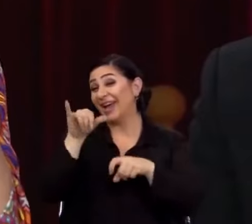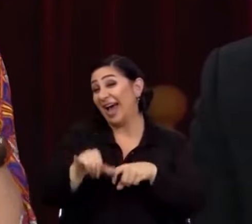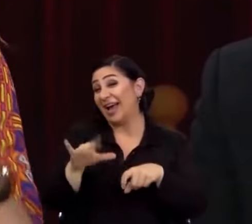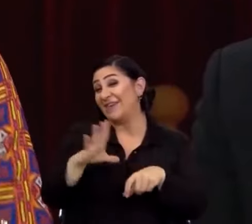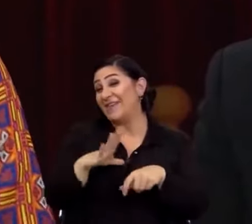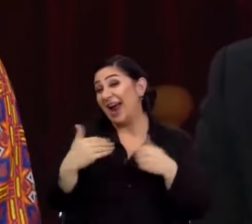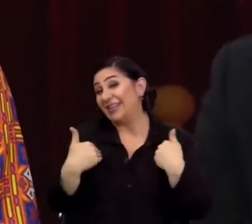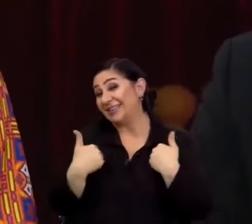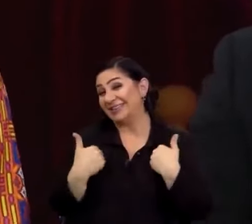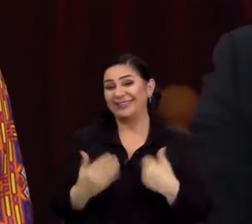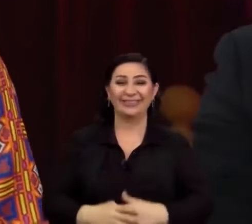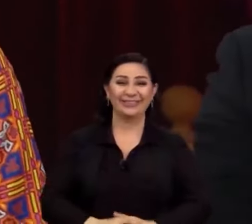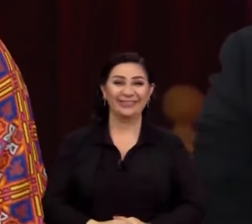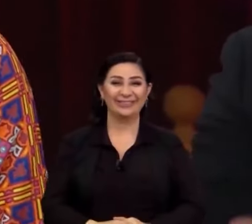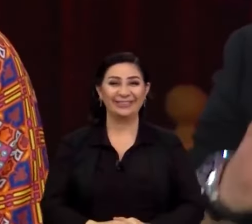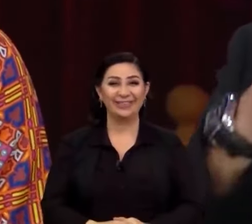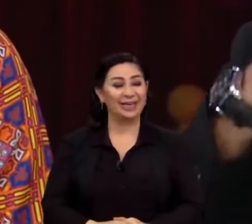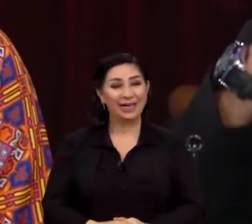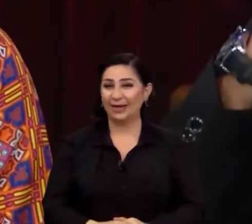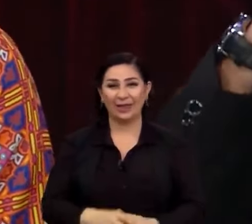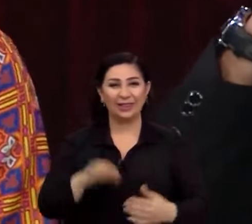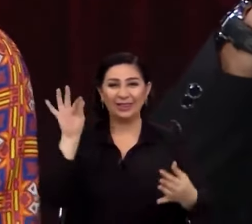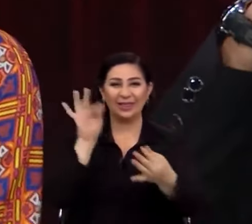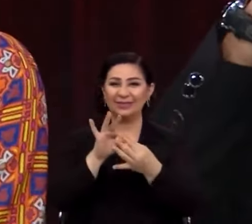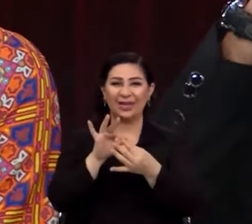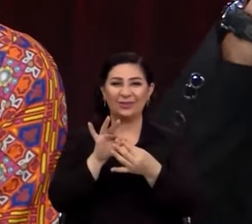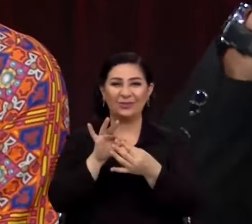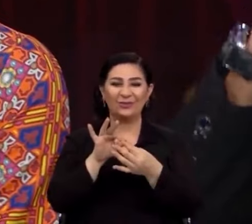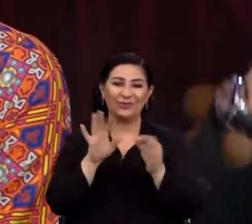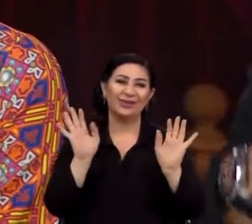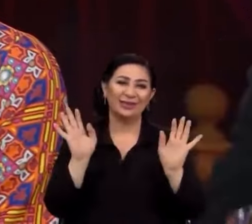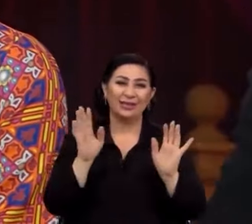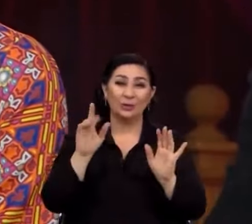kendimde Hayır tamamen tesadüftü ama ama bir sürpriz